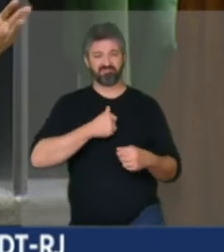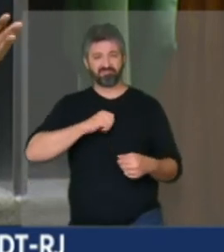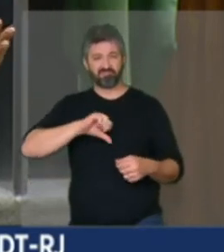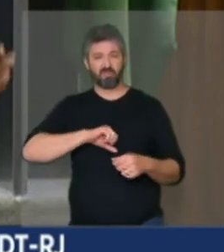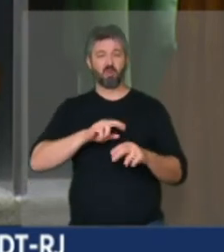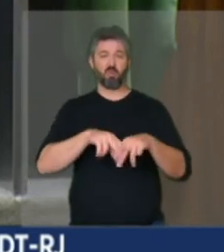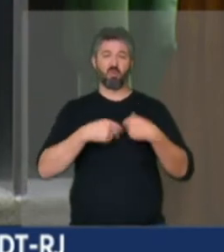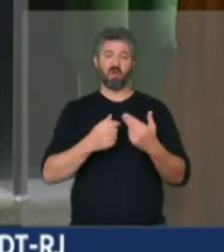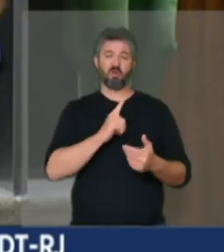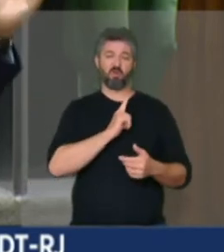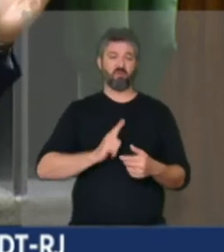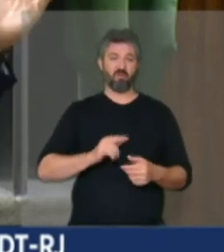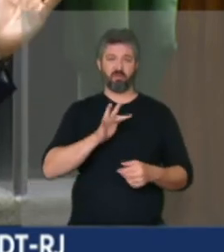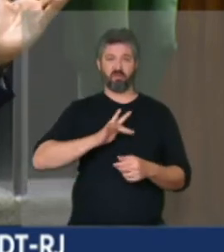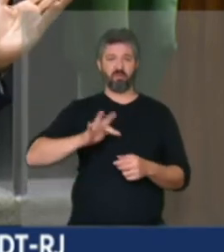EXTINÇÃO DE MINISTÉRIO DA CULTURA, EXTINÇÃO DO